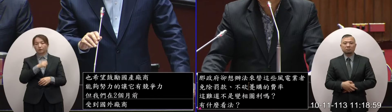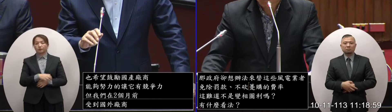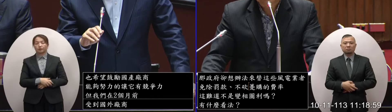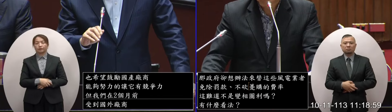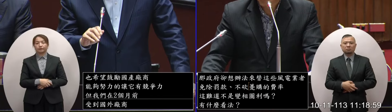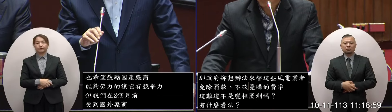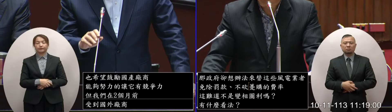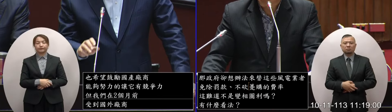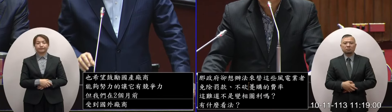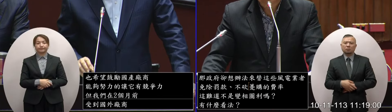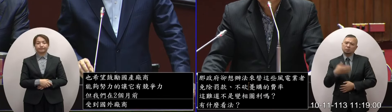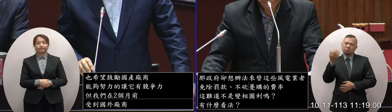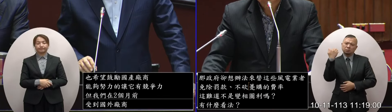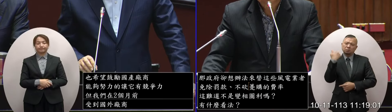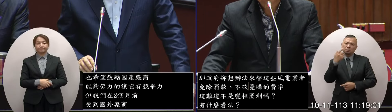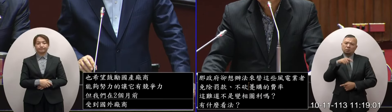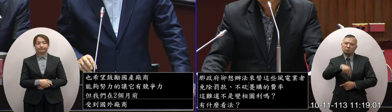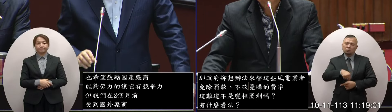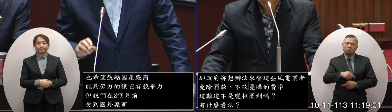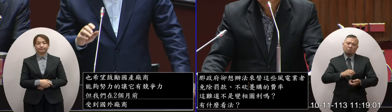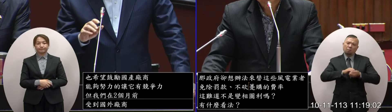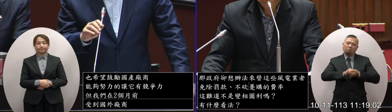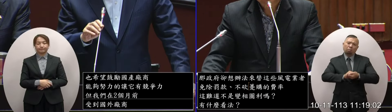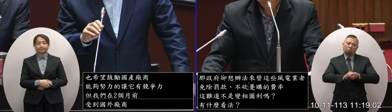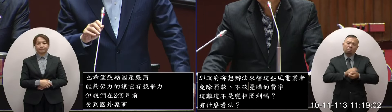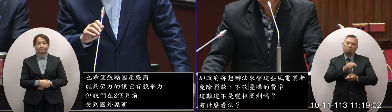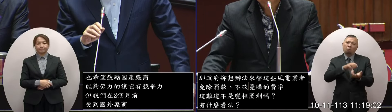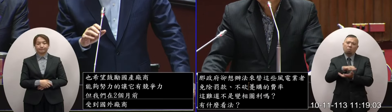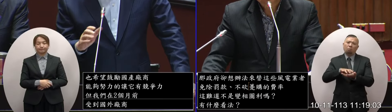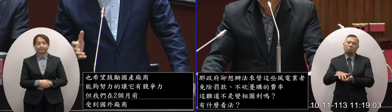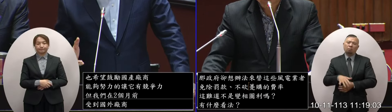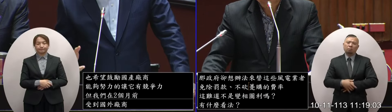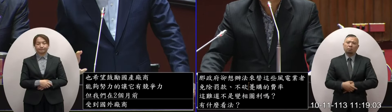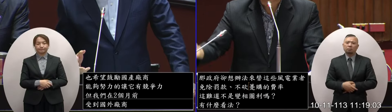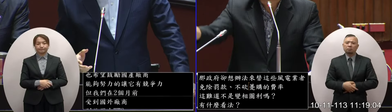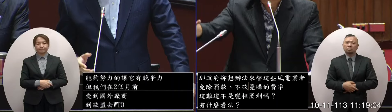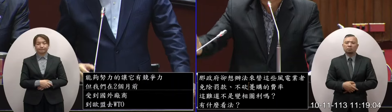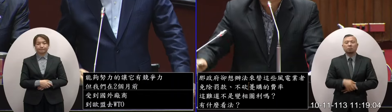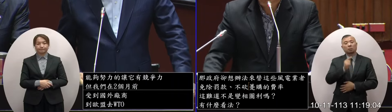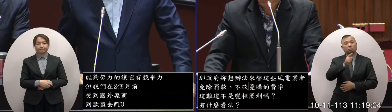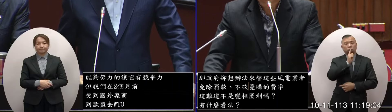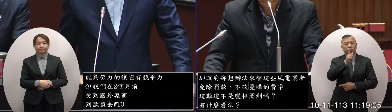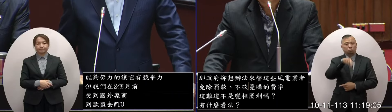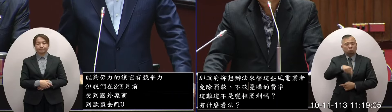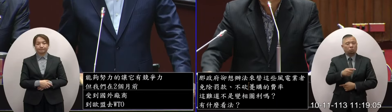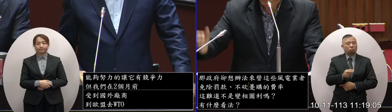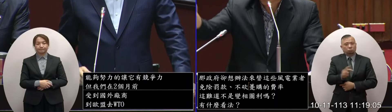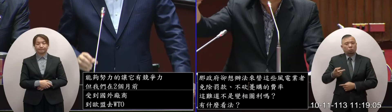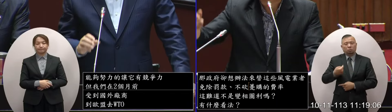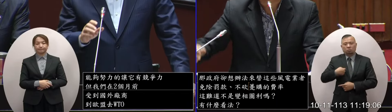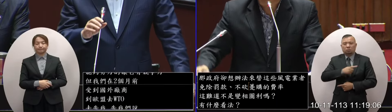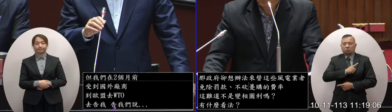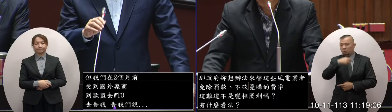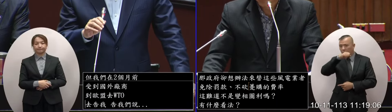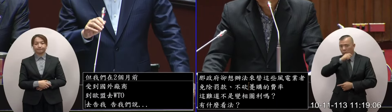沒有把它設定好呢 你說國產化 才會6.59啊